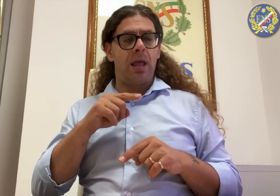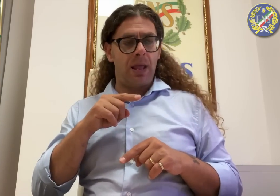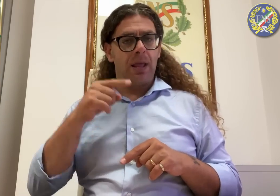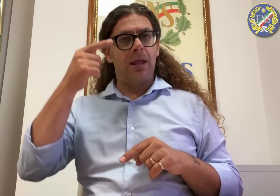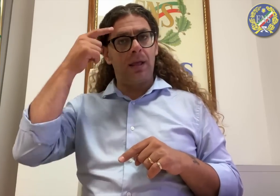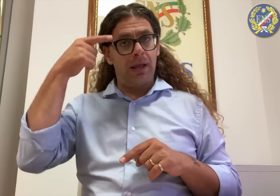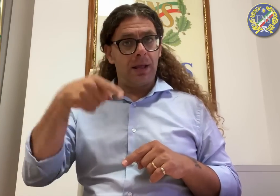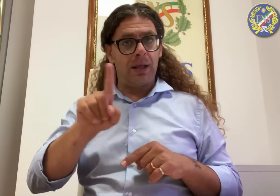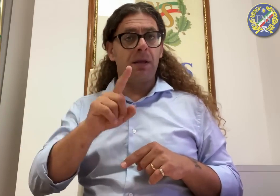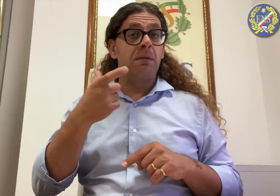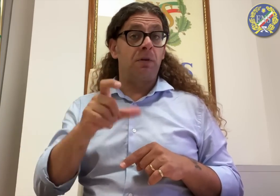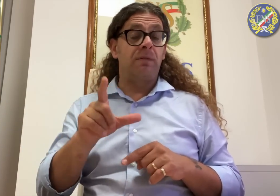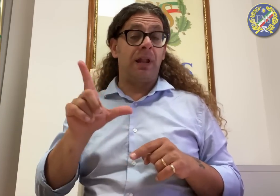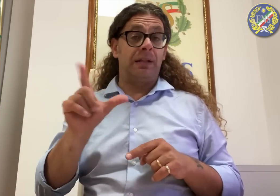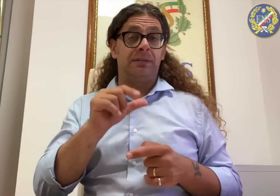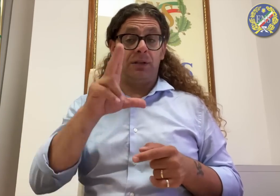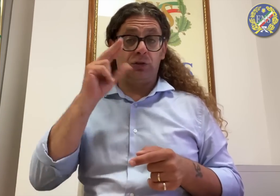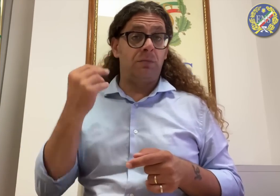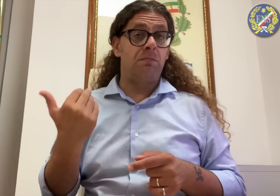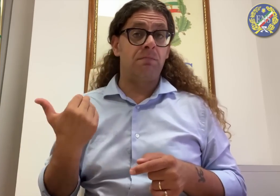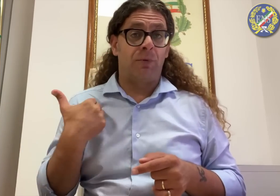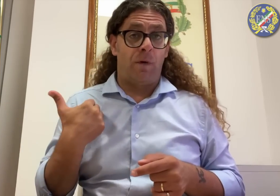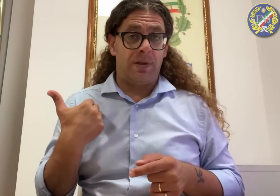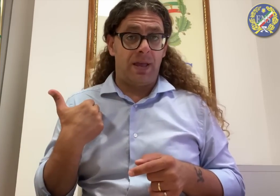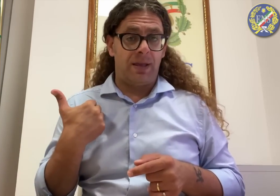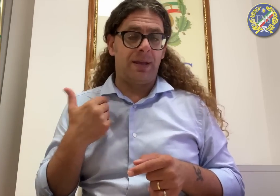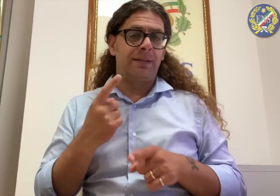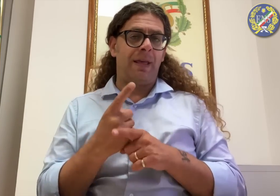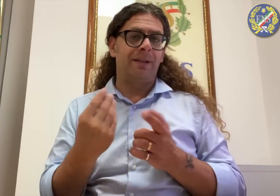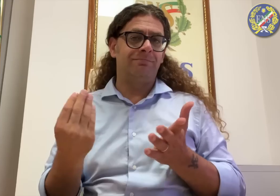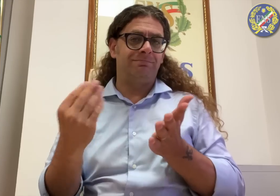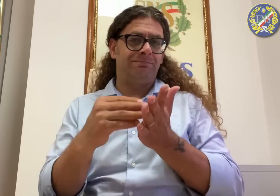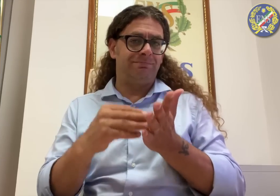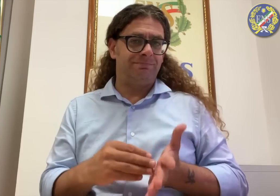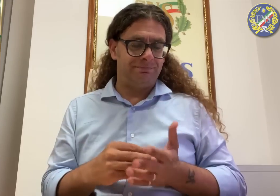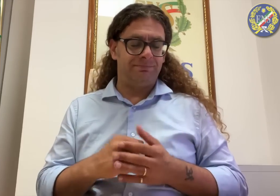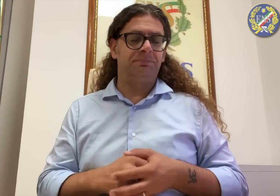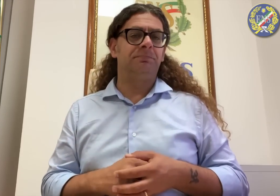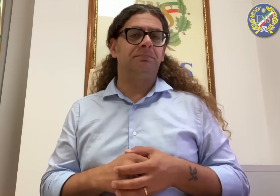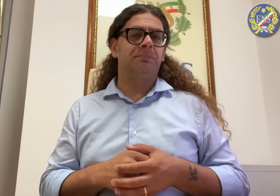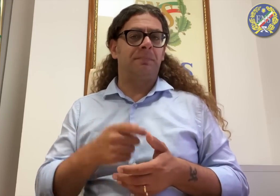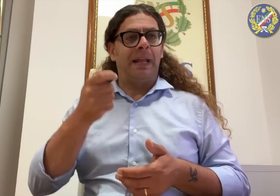Il Ministro ha riflettuto su questo aspetto, il riconoscimento della LIS (da parte dello Stato) è recente, sarà necessario aggiornare la normativa.